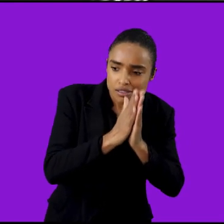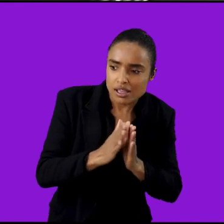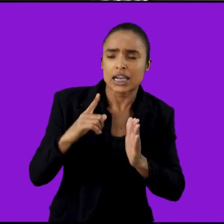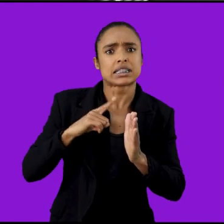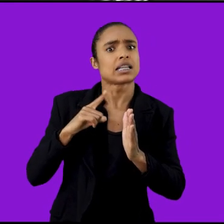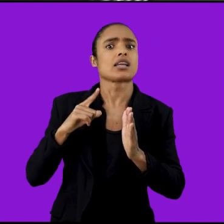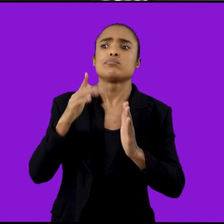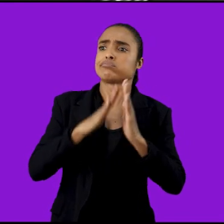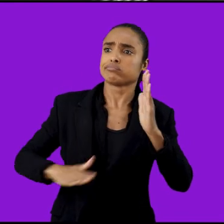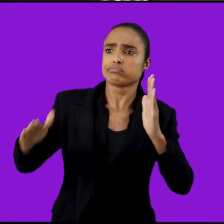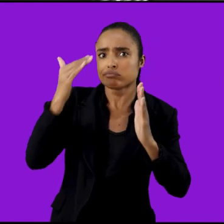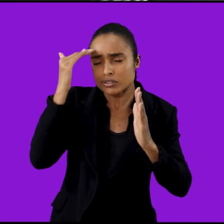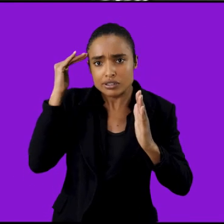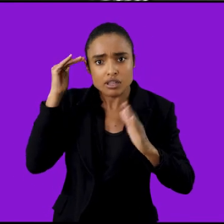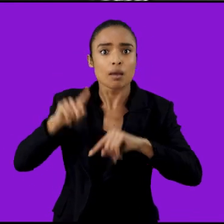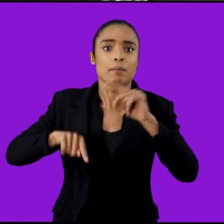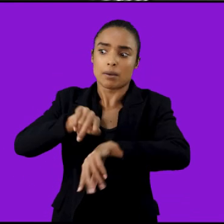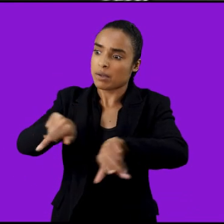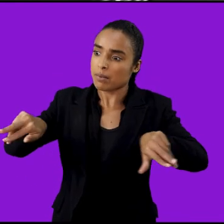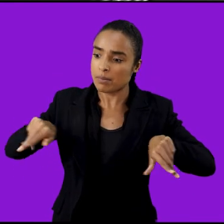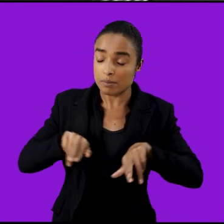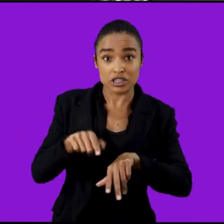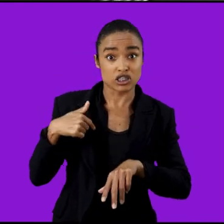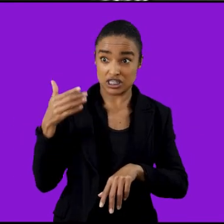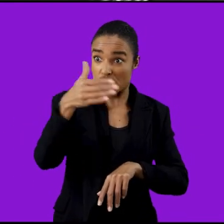Se você for em Cachoeira que é onde ela mora, que é a cidade da Irmandade da Boa